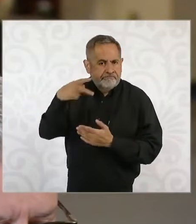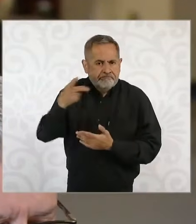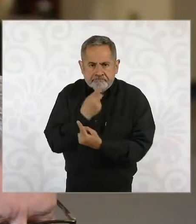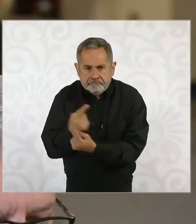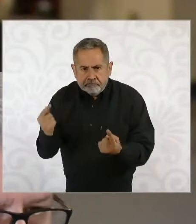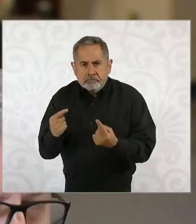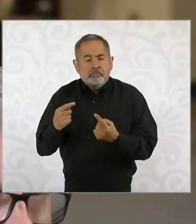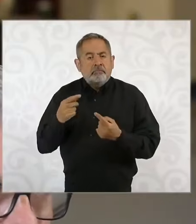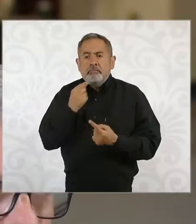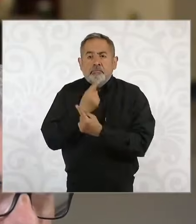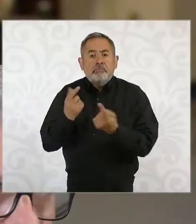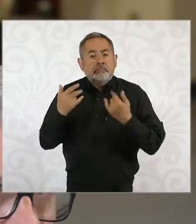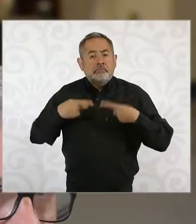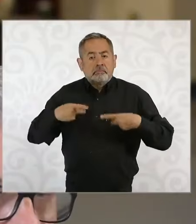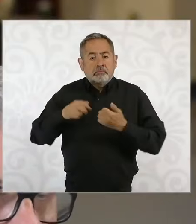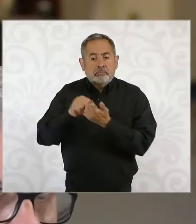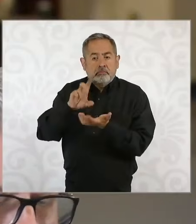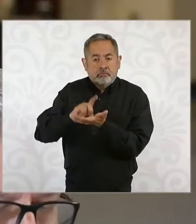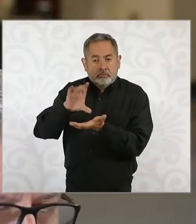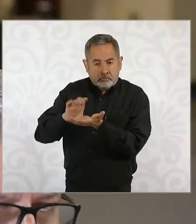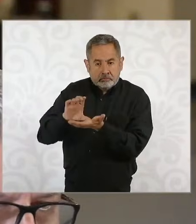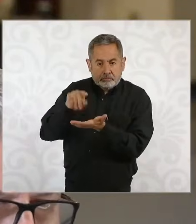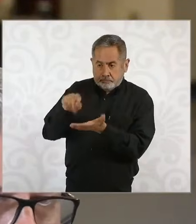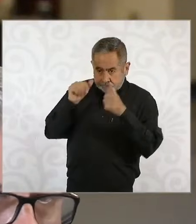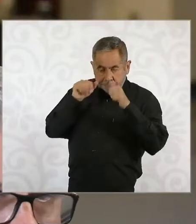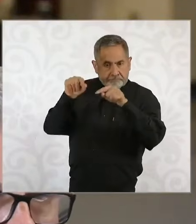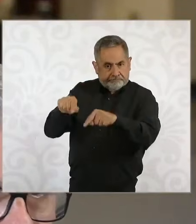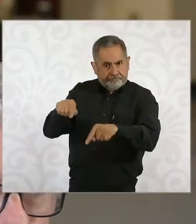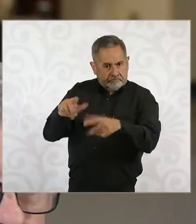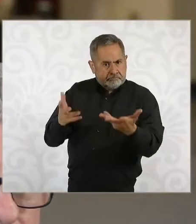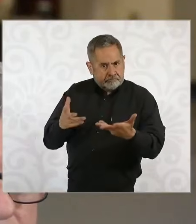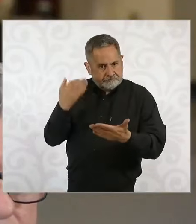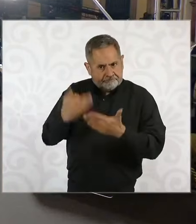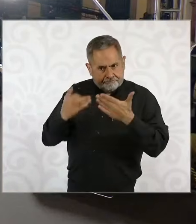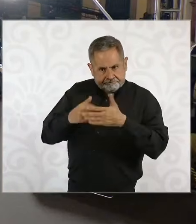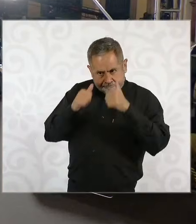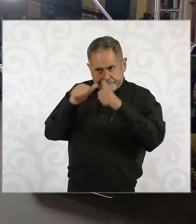personas con discapacidad. poco se ha hablado o casi nada se ha hablado. Le pregunto, ¿cuál será